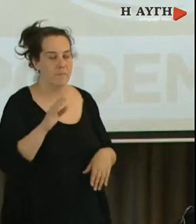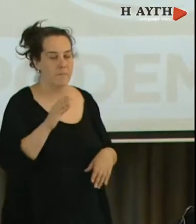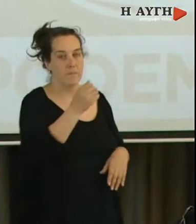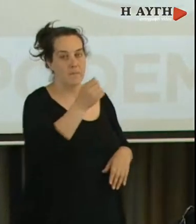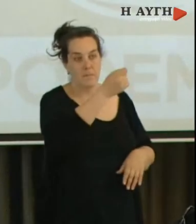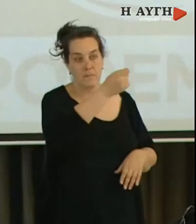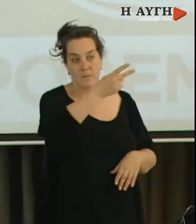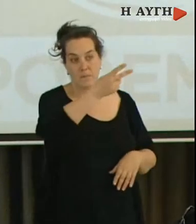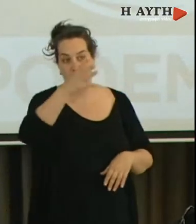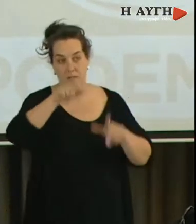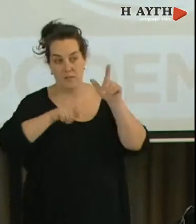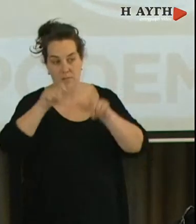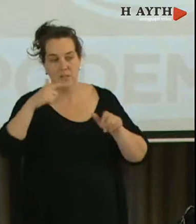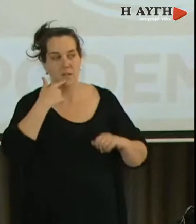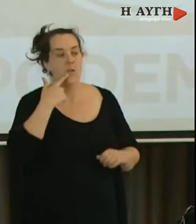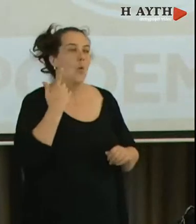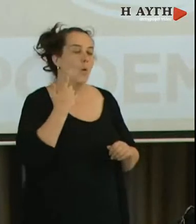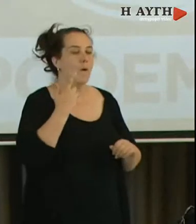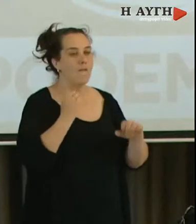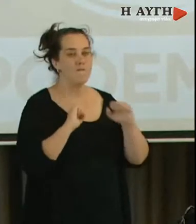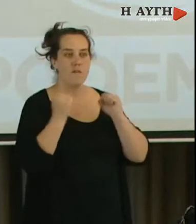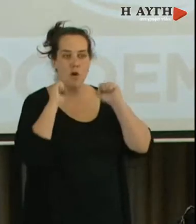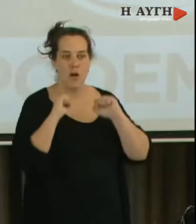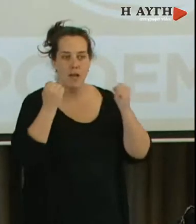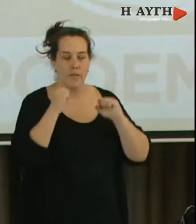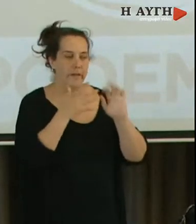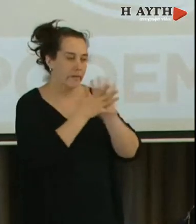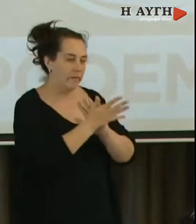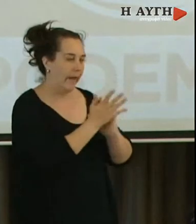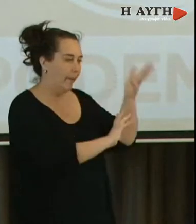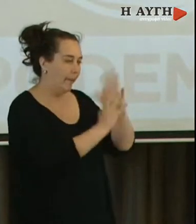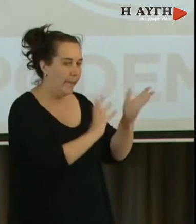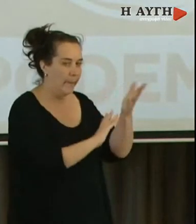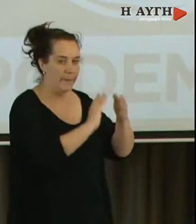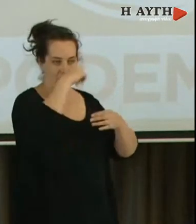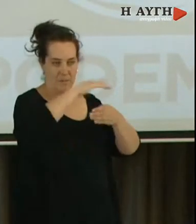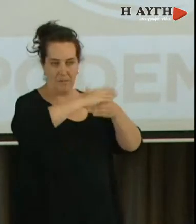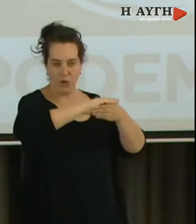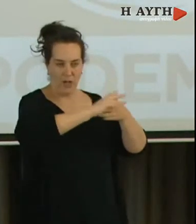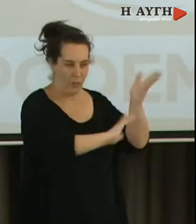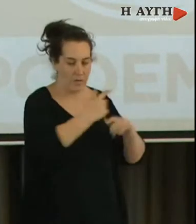que el problema de la violencia tiene que ver con contenedores ardiendo una imagen que a nosotros no nos gusta tengo que ser